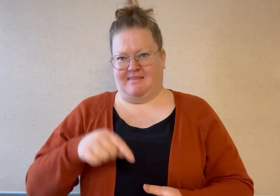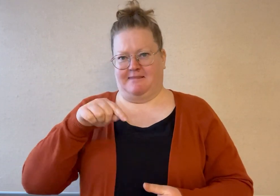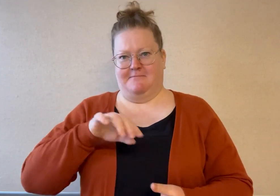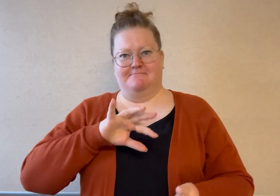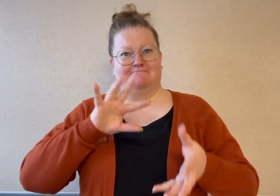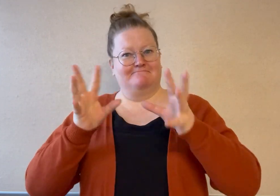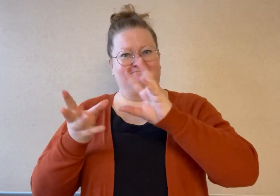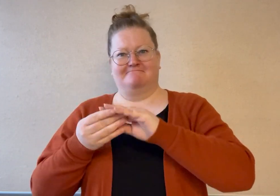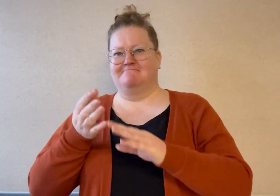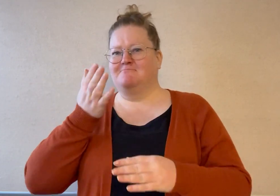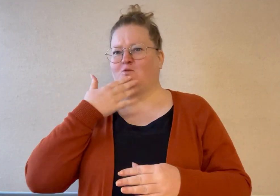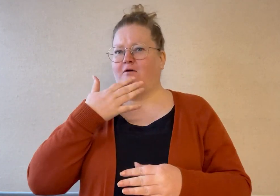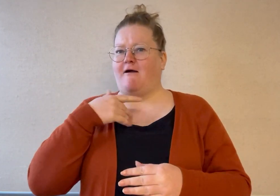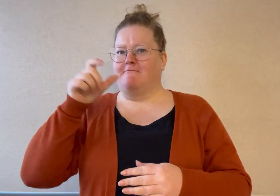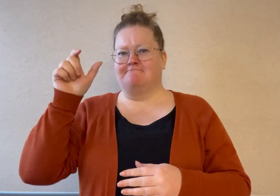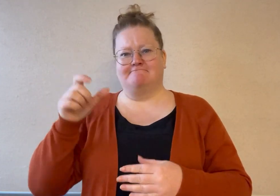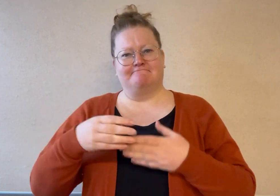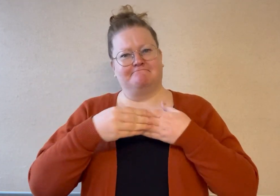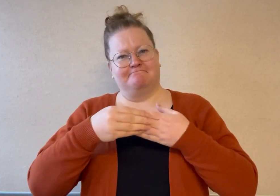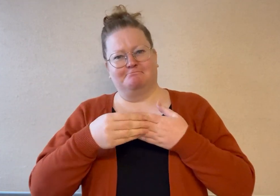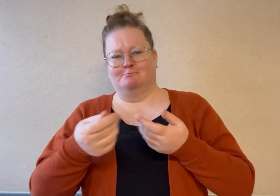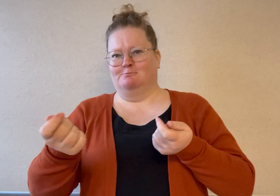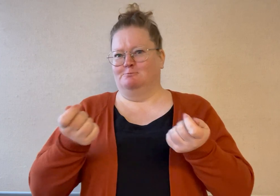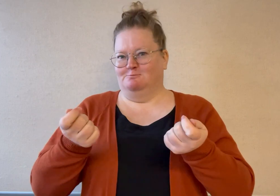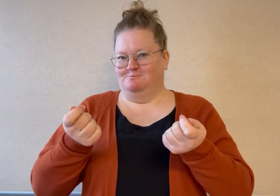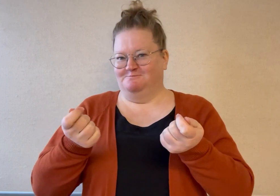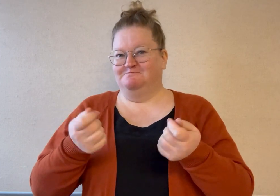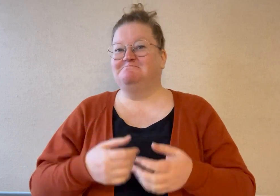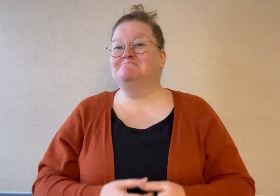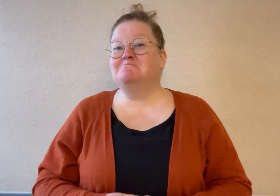Etätilaisuutta vetää -